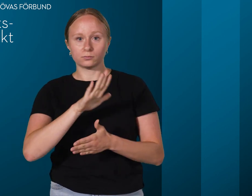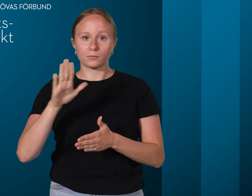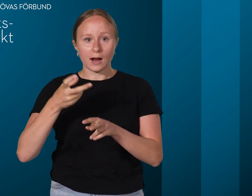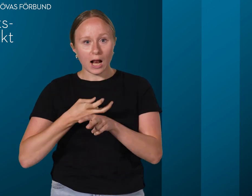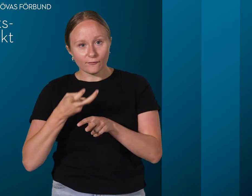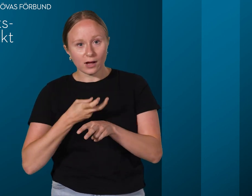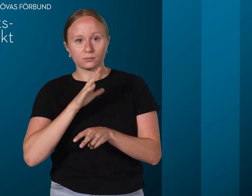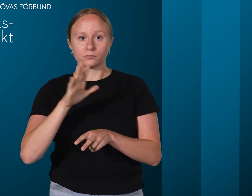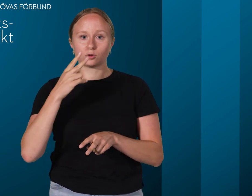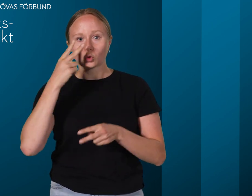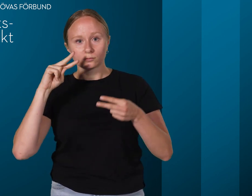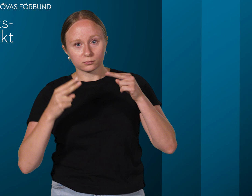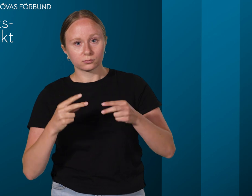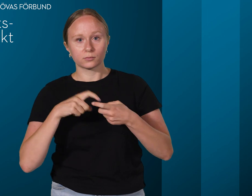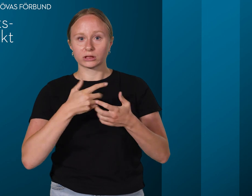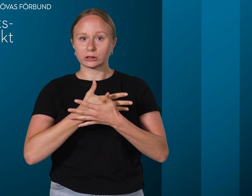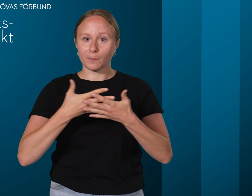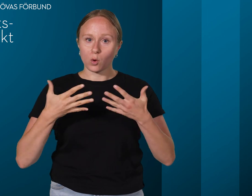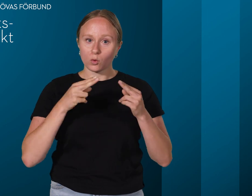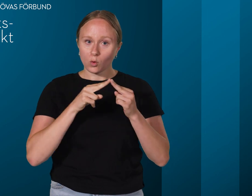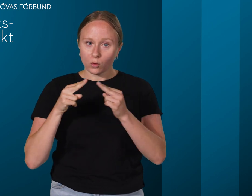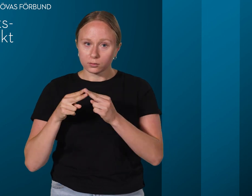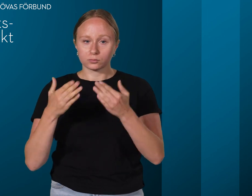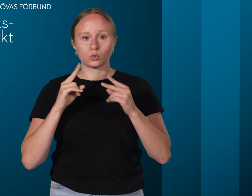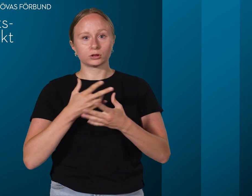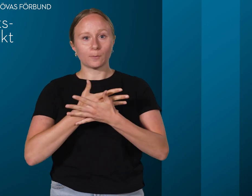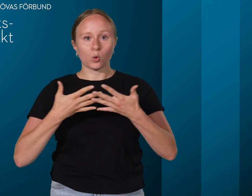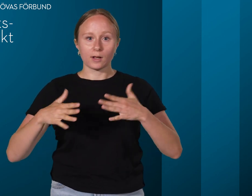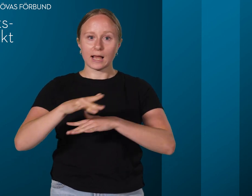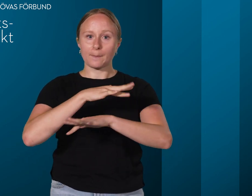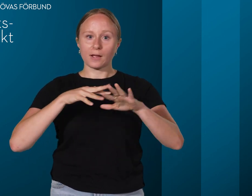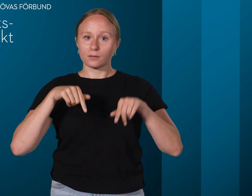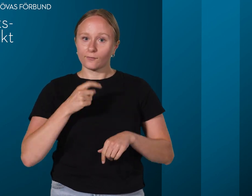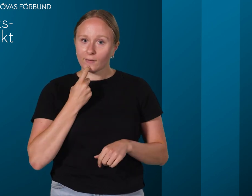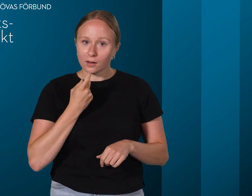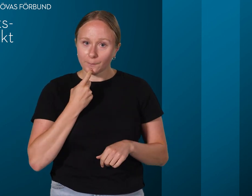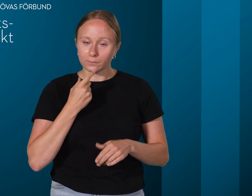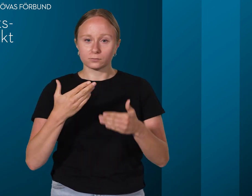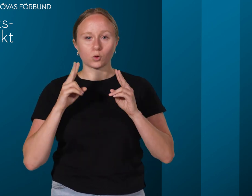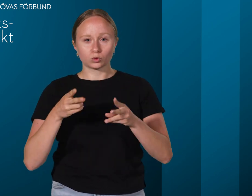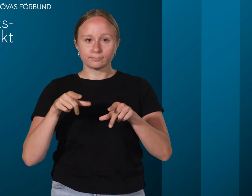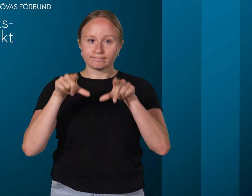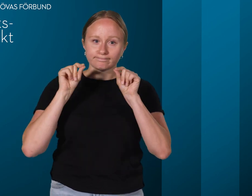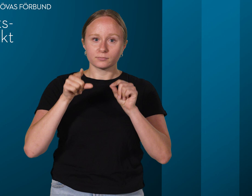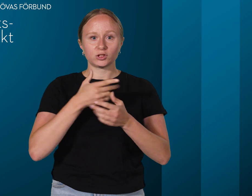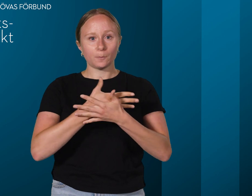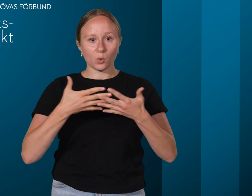från personer som använder finskt och finlandssvenskt teckenspråk - om språkförhållanden, språkklimatet i Finland, -